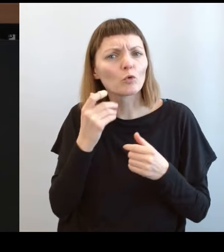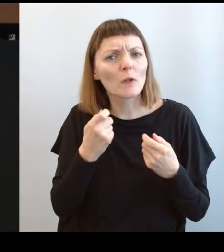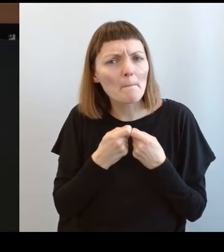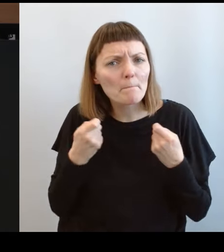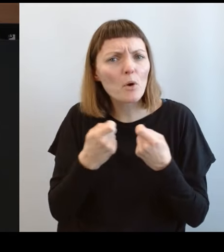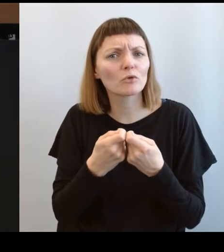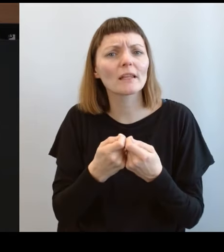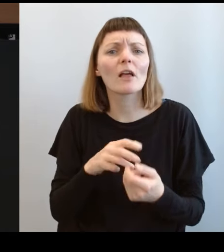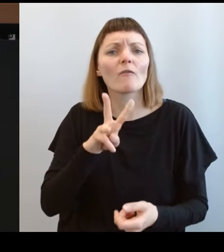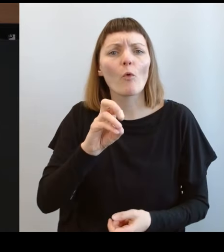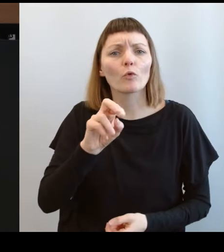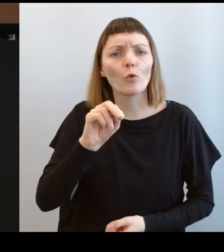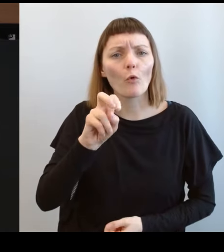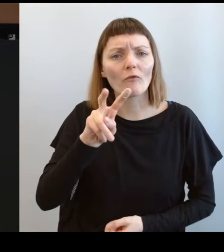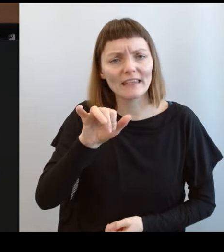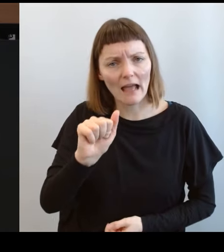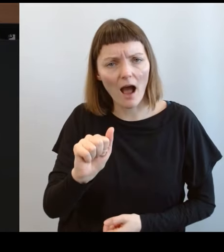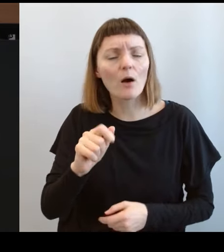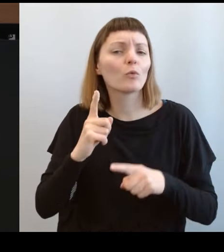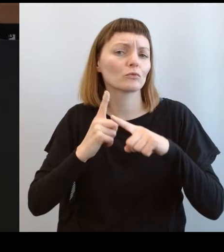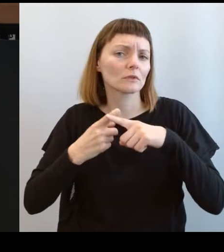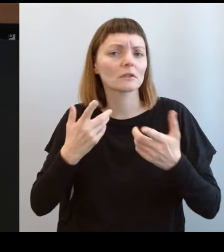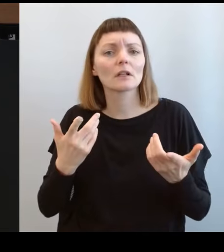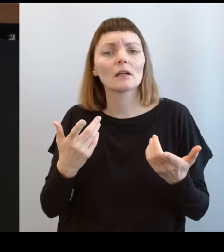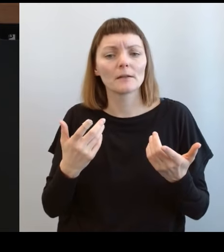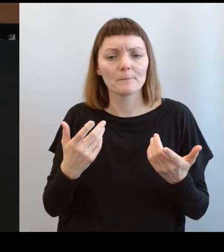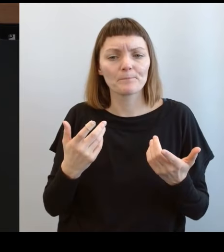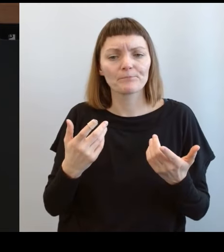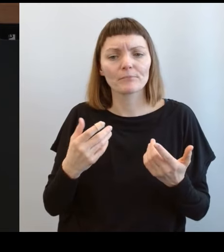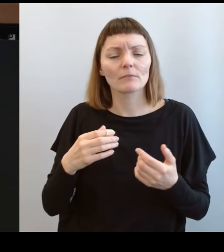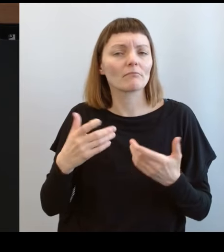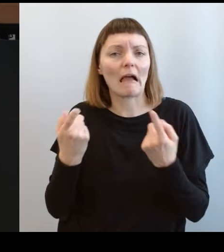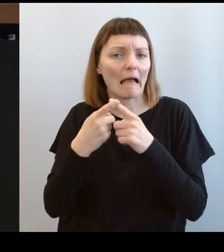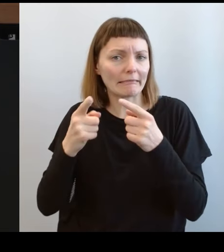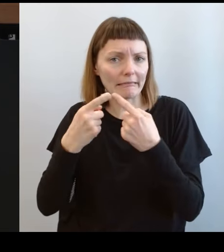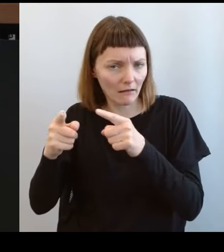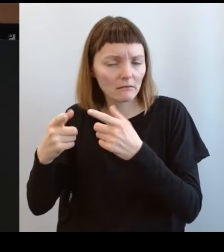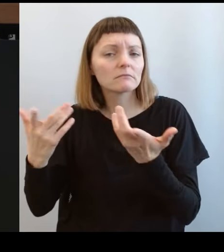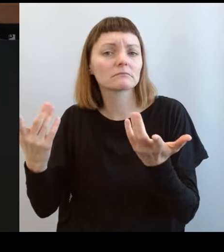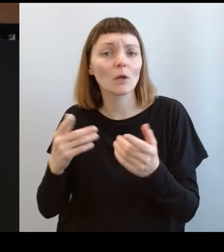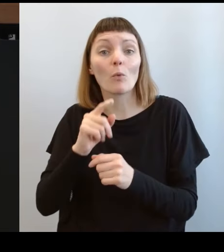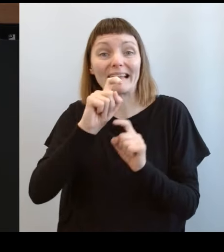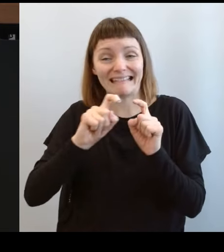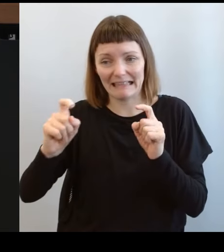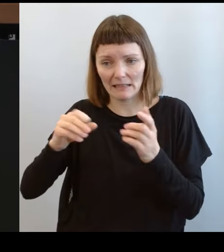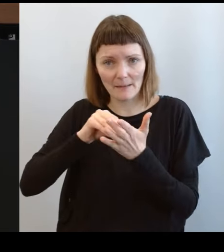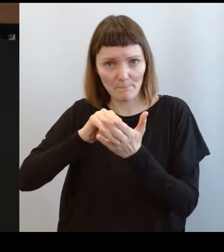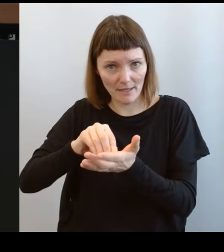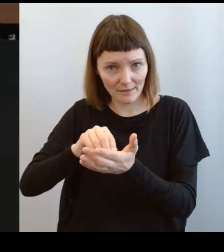den hohen Indexmieten sind, dass Sie sich mal drum kümmern werden, darauf hinzuwirken, dass diese Indexmietverträge zurückgenommen